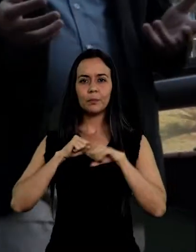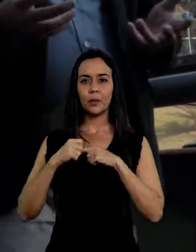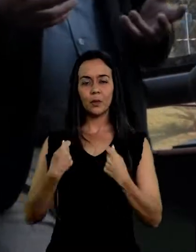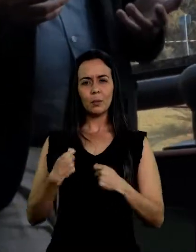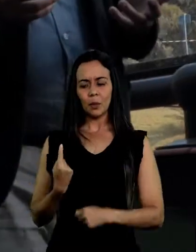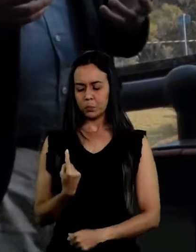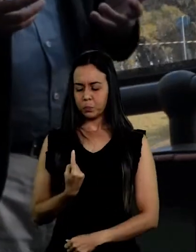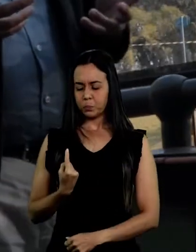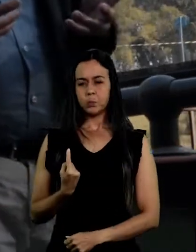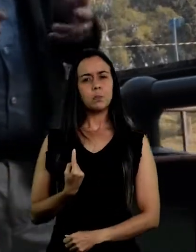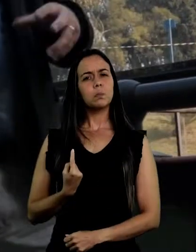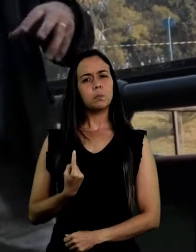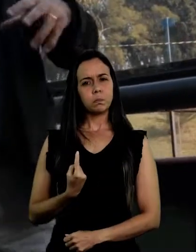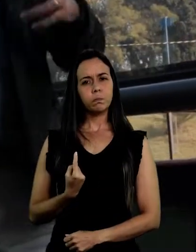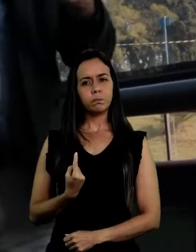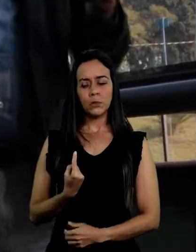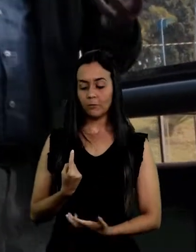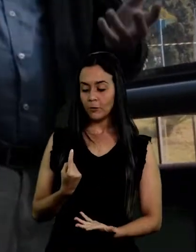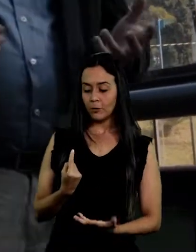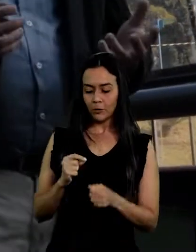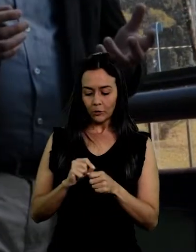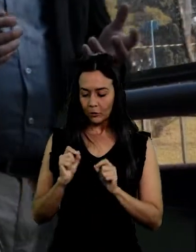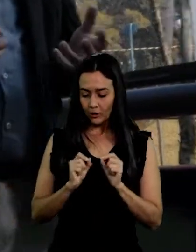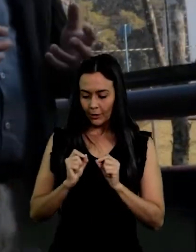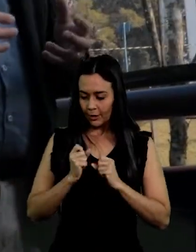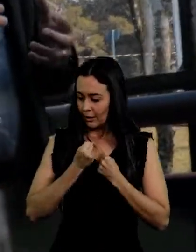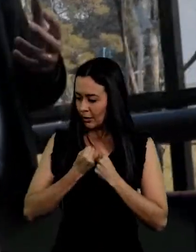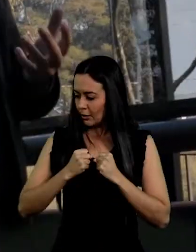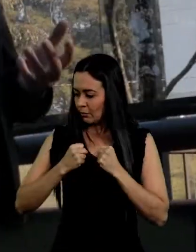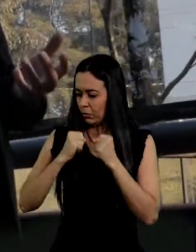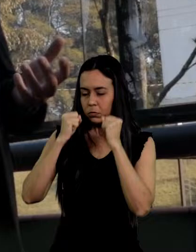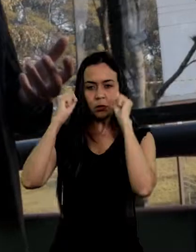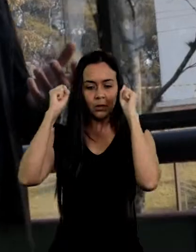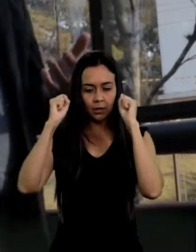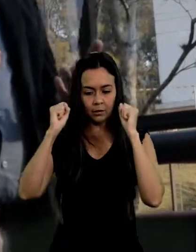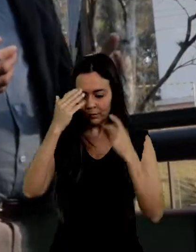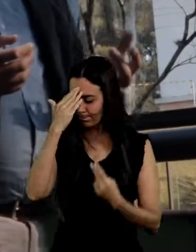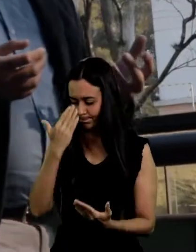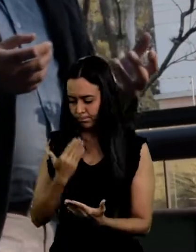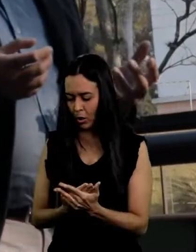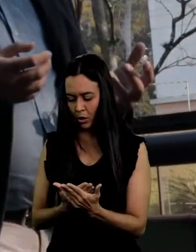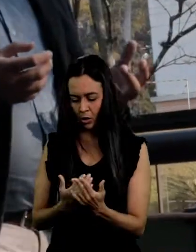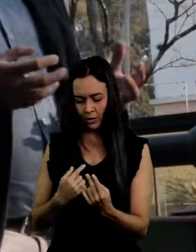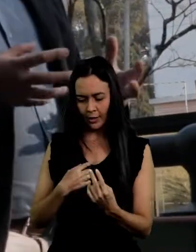E você tem todo tipo de reação, desde uma histeria coletiva até uma negação,